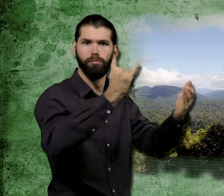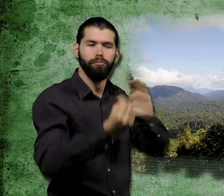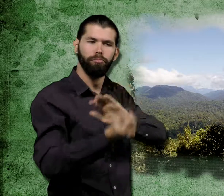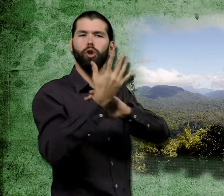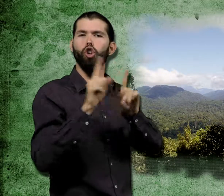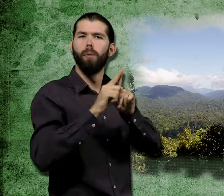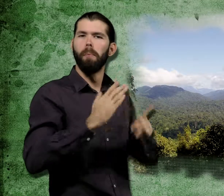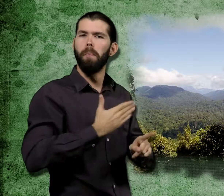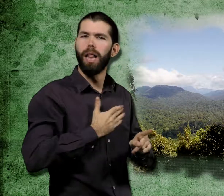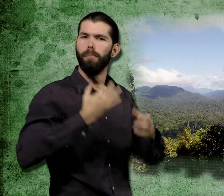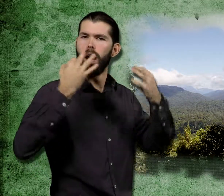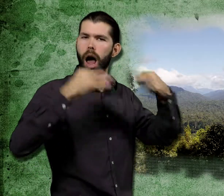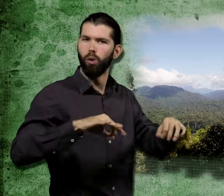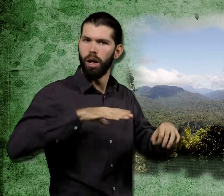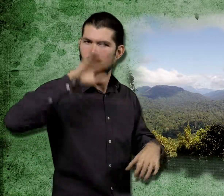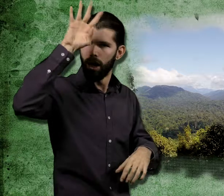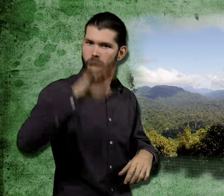i formen el patrimoni natural de Catalunya.